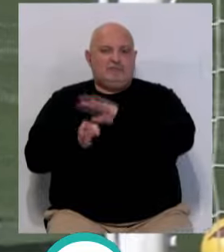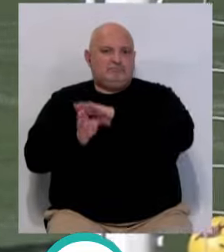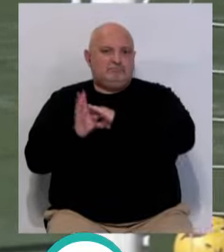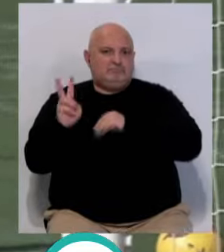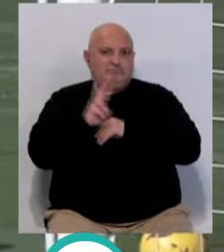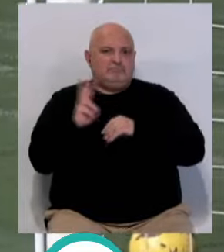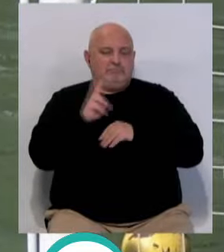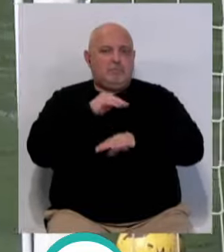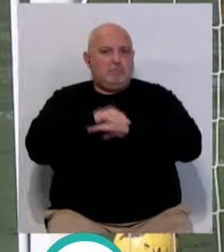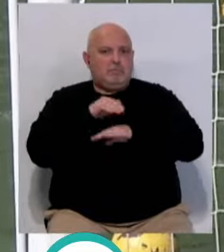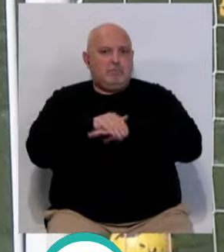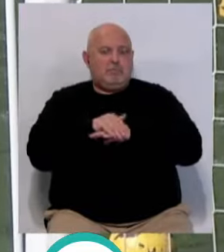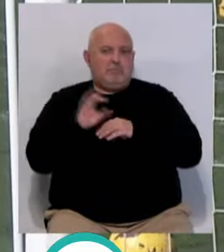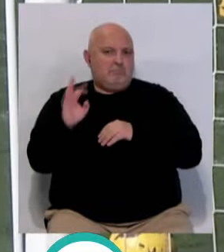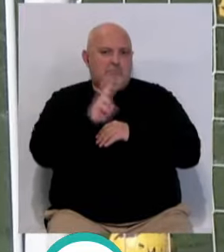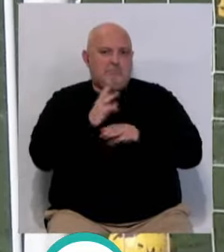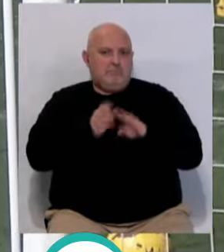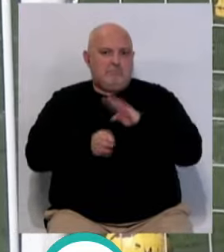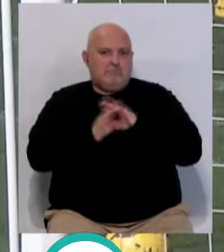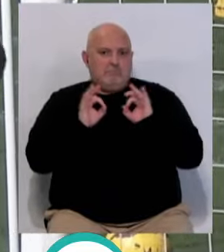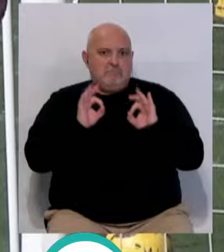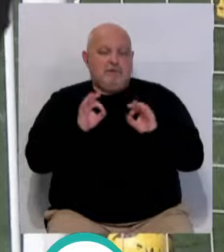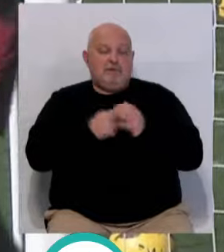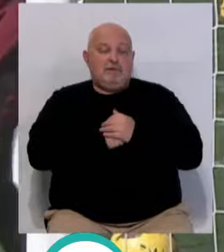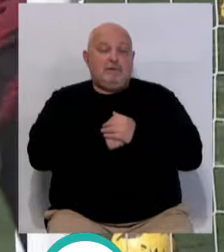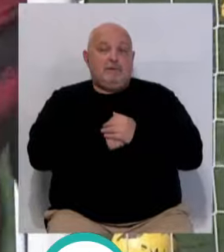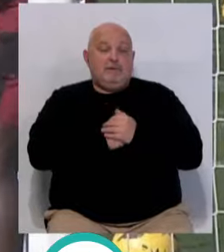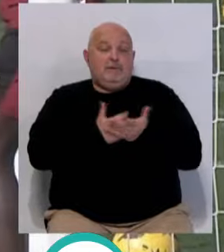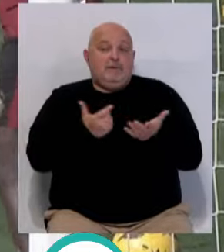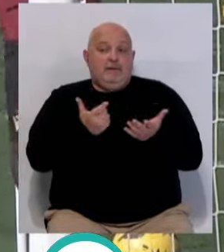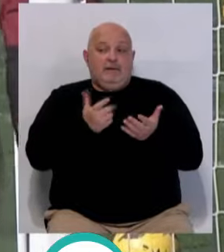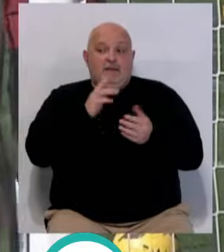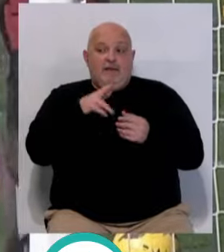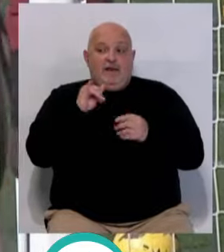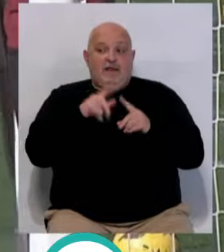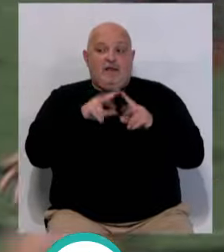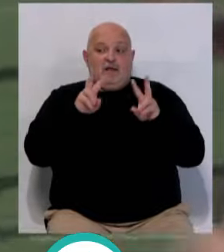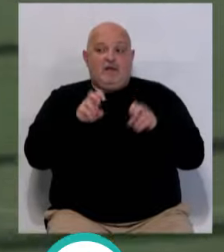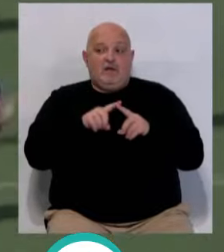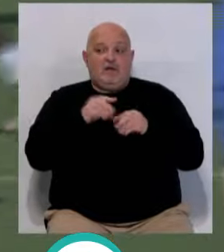están cumpliendo pues tienen que seguir jugando desgraciadamente pues f en este caso ha salido del